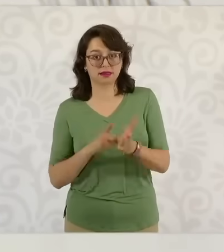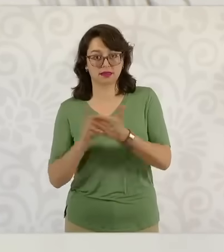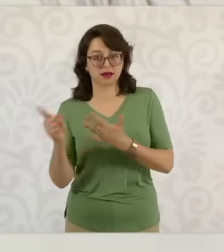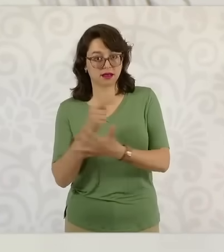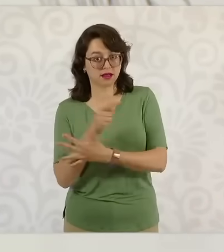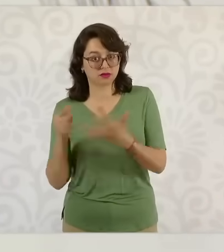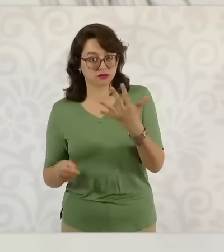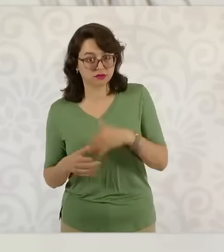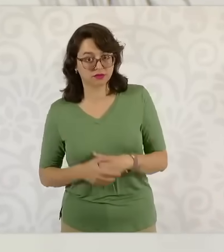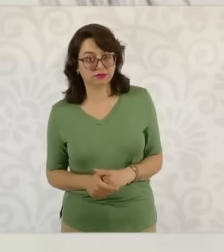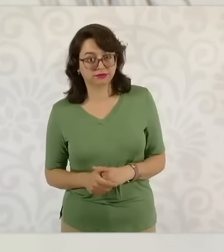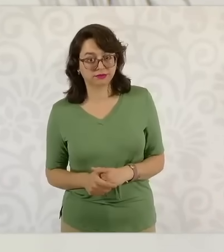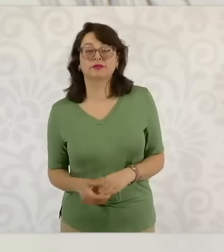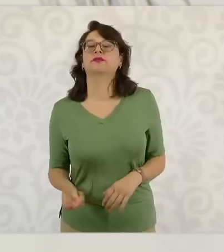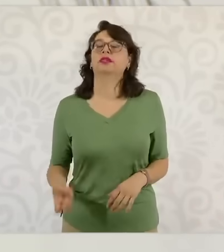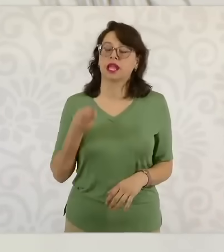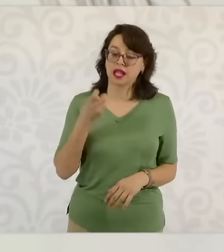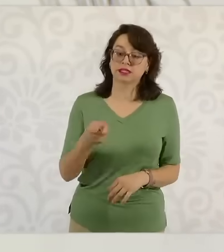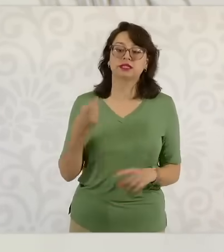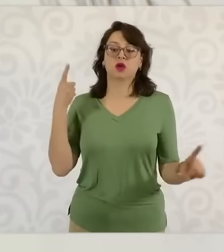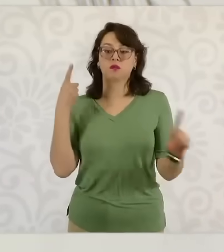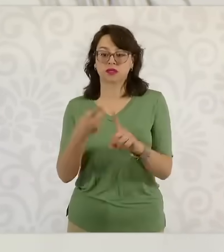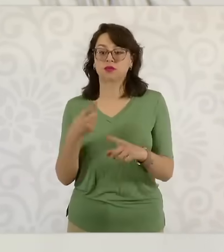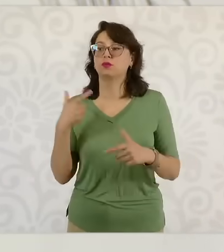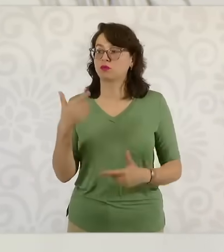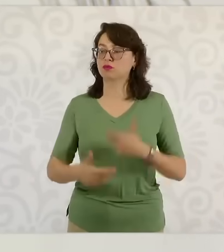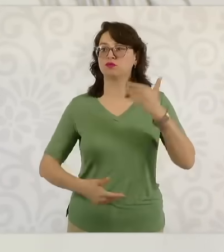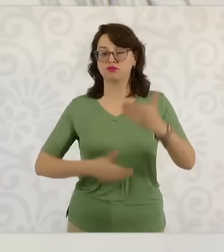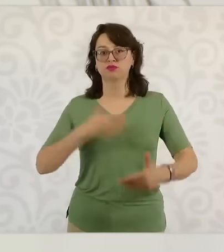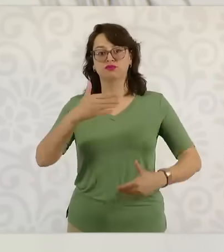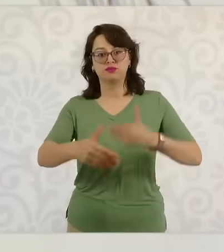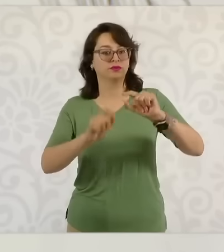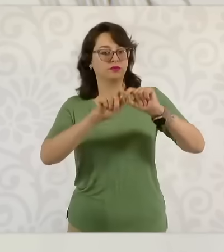es el objetivo que tenemos y seguir aumentando pues queremos que los médicos tengan los mejores